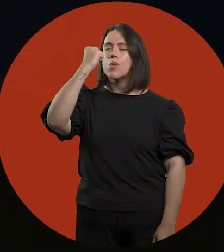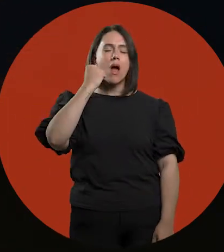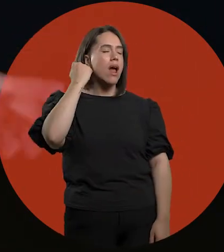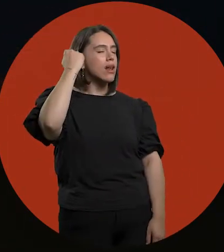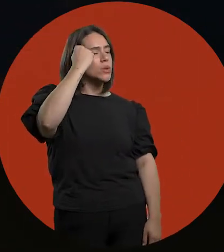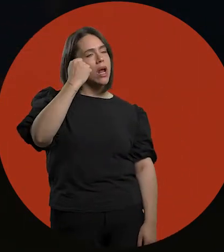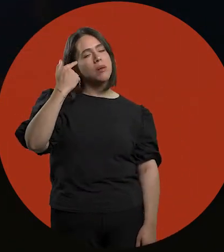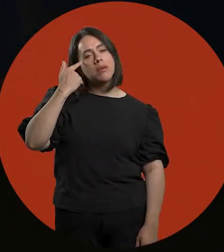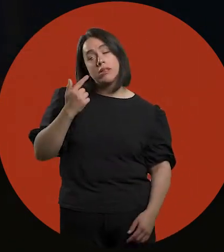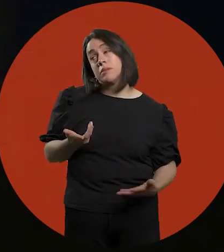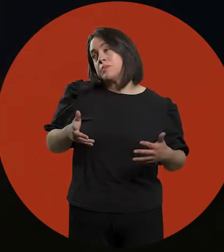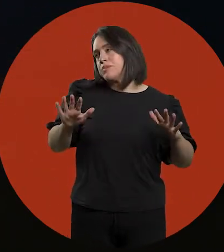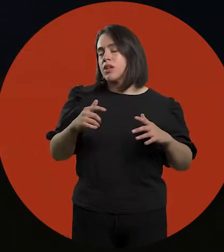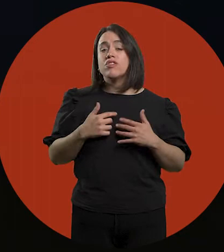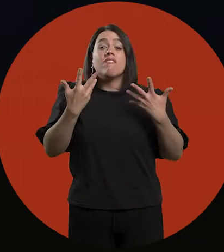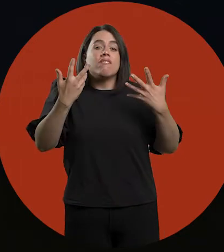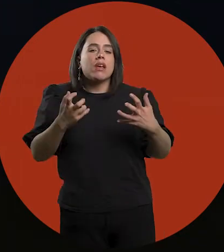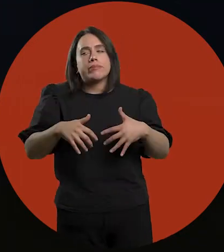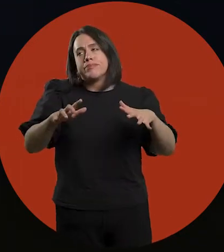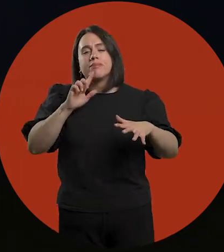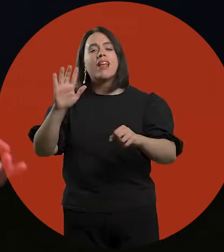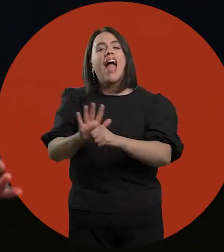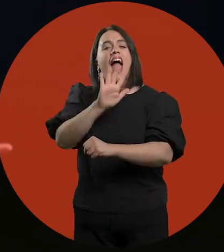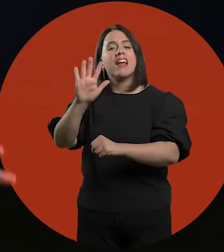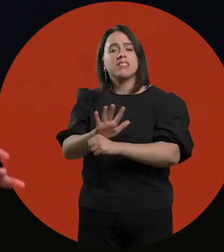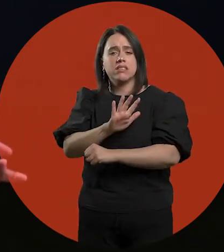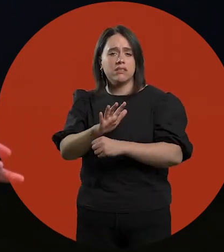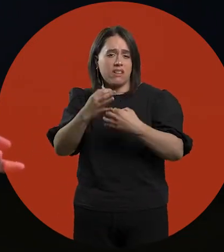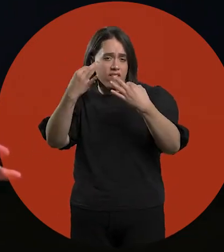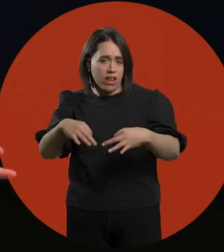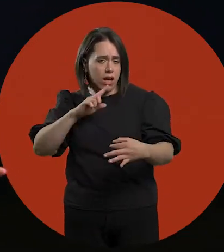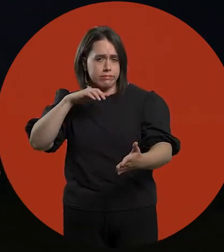No sé, quiero ser actriz. Por ahí no se te da ser actriz.